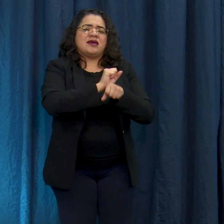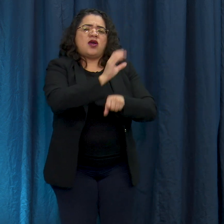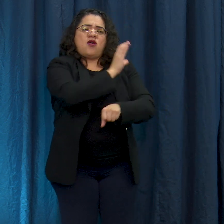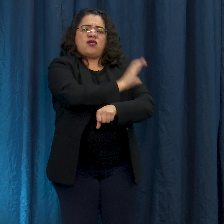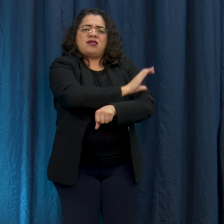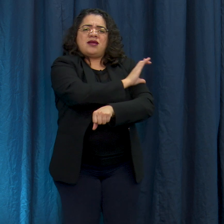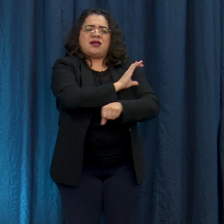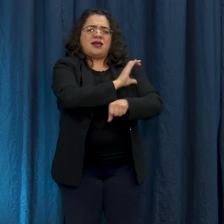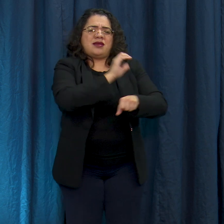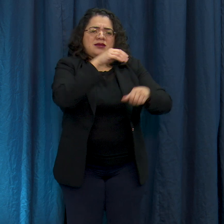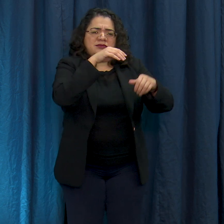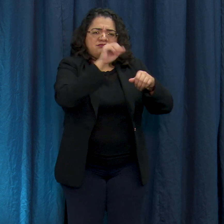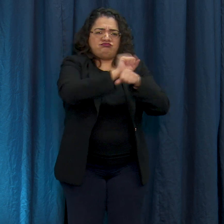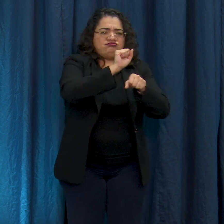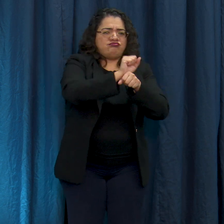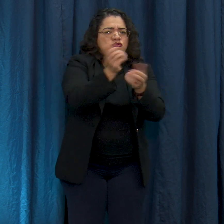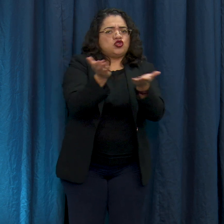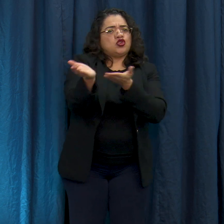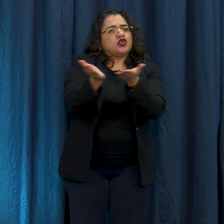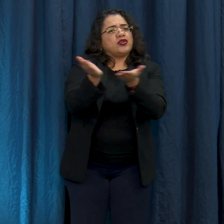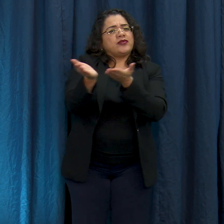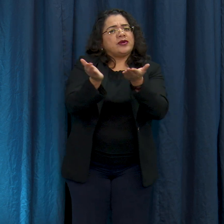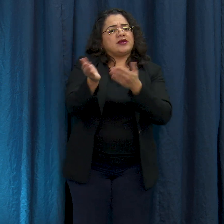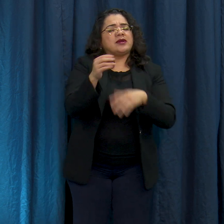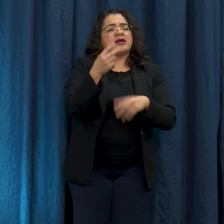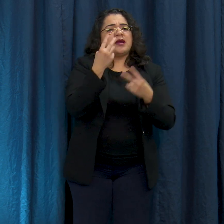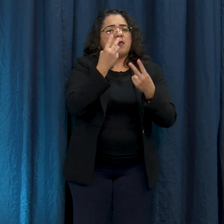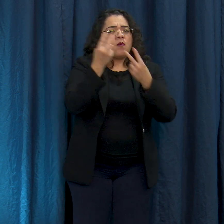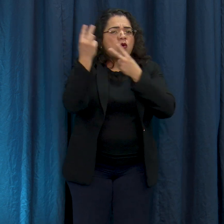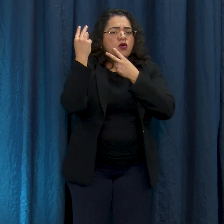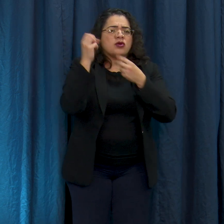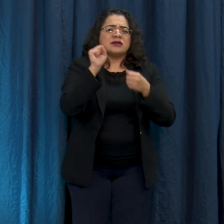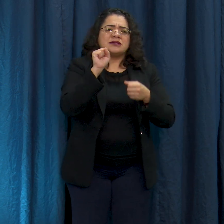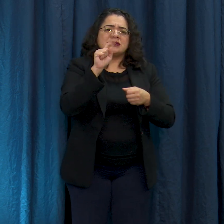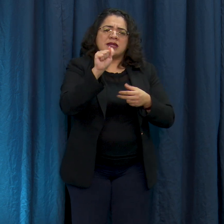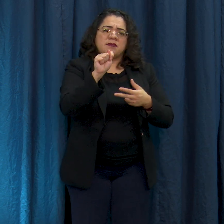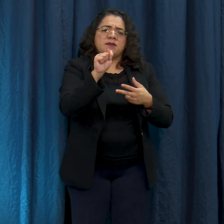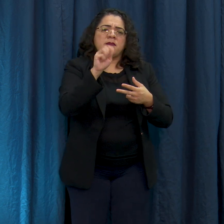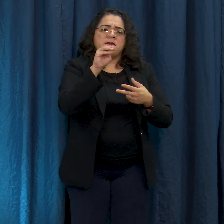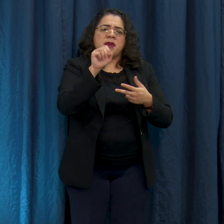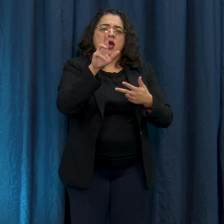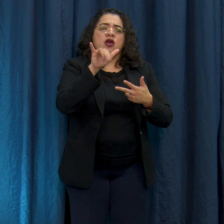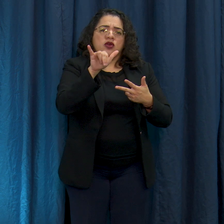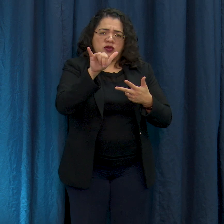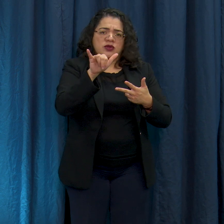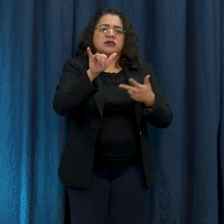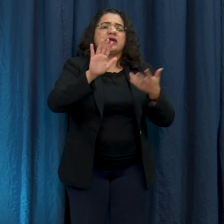beach incluyen doe Long Beach memorial son marries a college has pero esta es